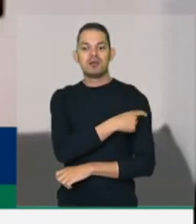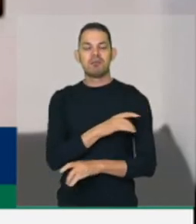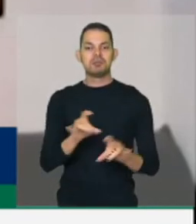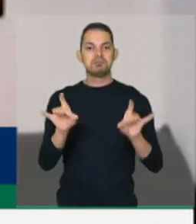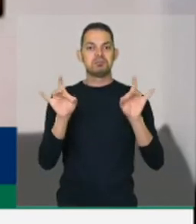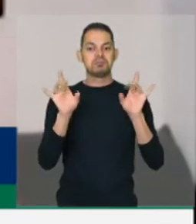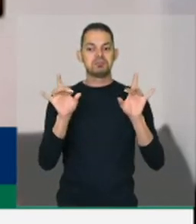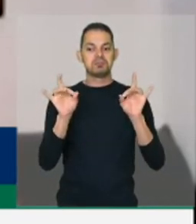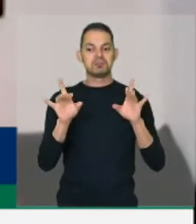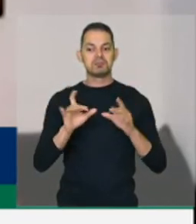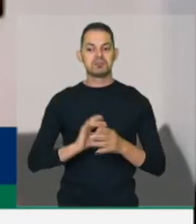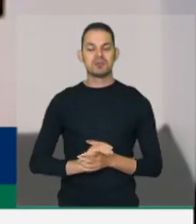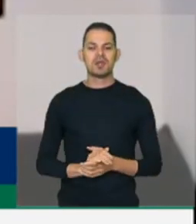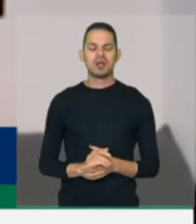QUE É ONDE ELES PRETENDEM CRIAR EXATAMENTE ESSE PÓLO DE